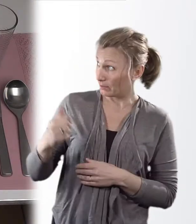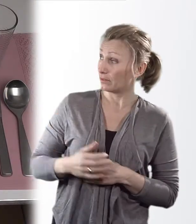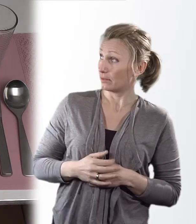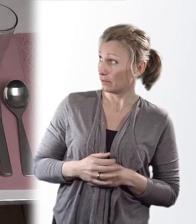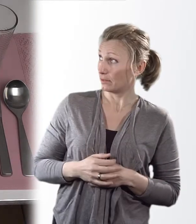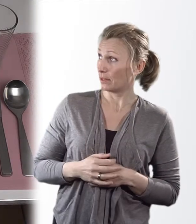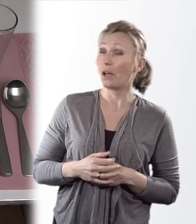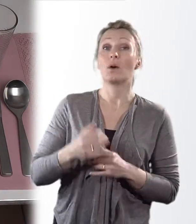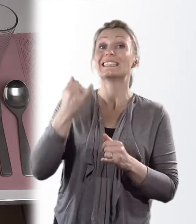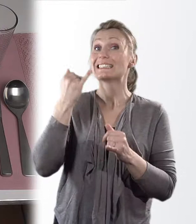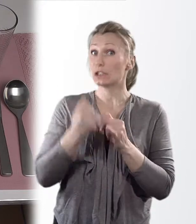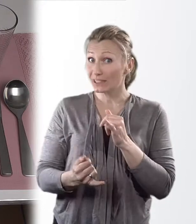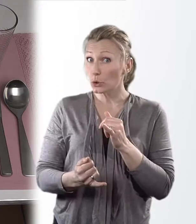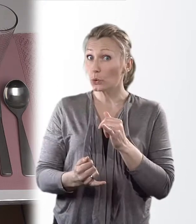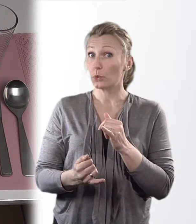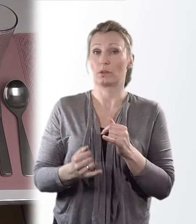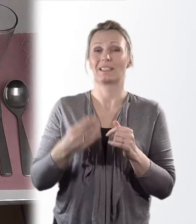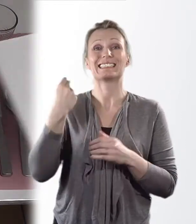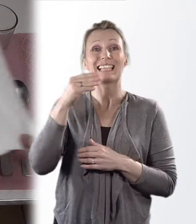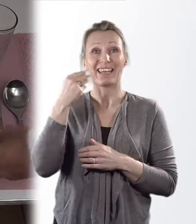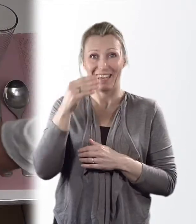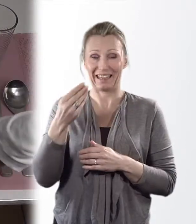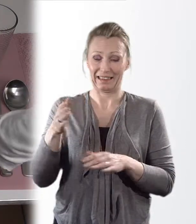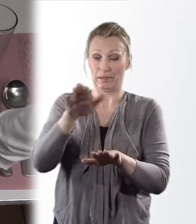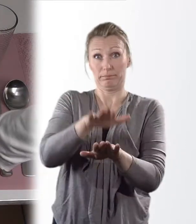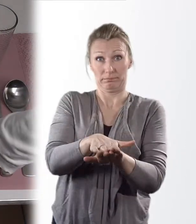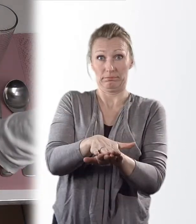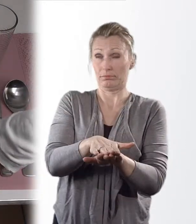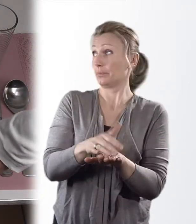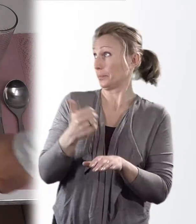Til slutt legger hun frem en serviett.